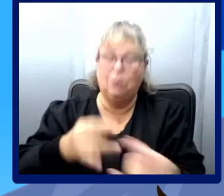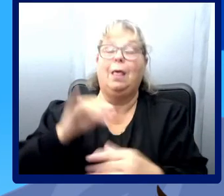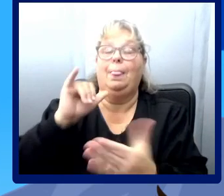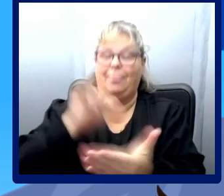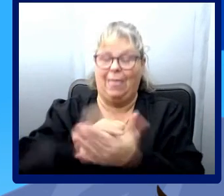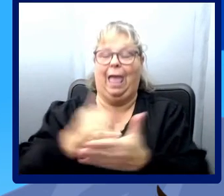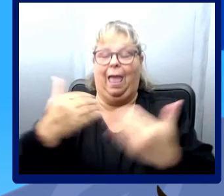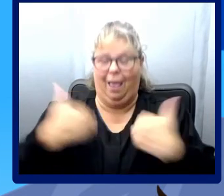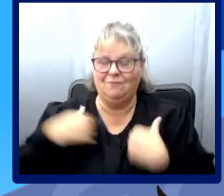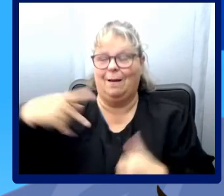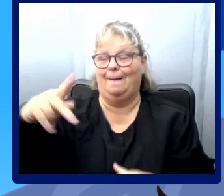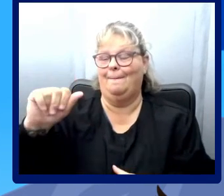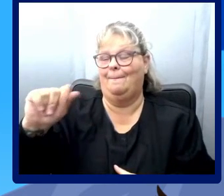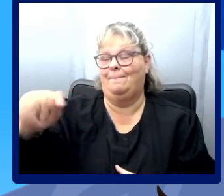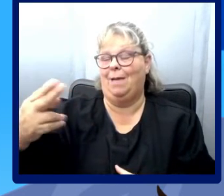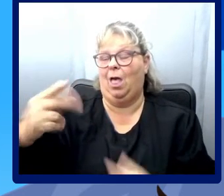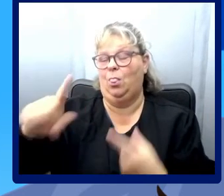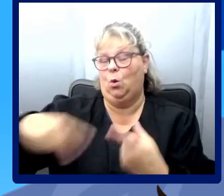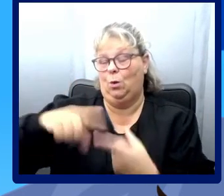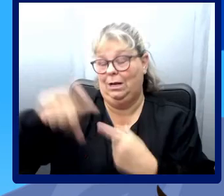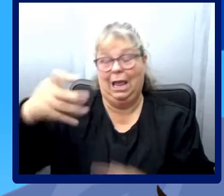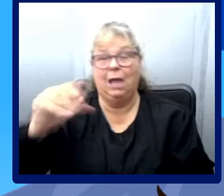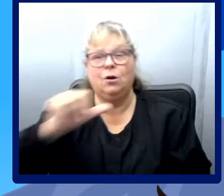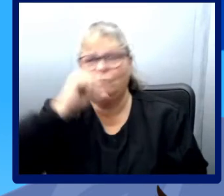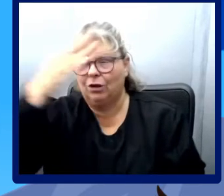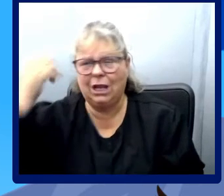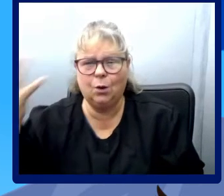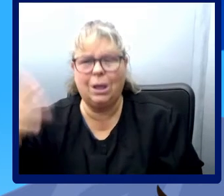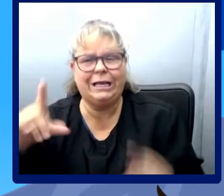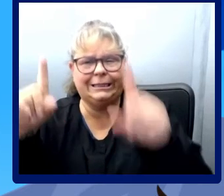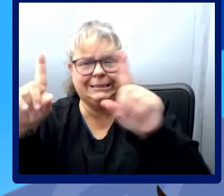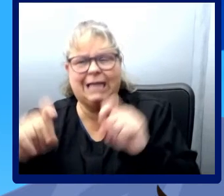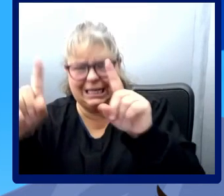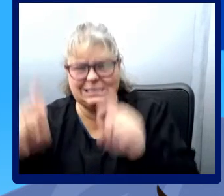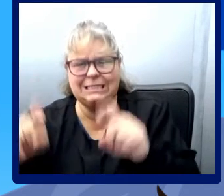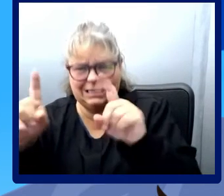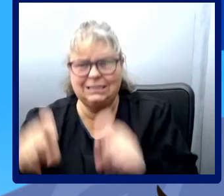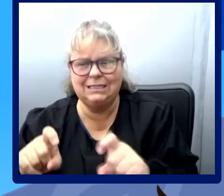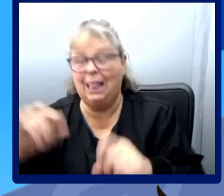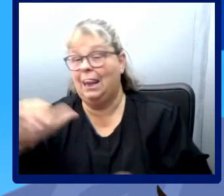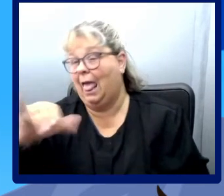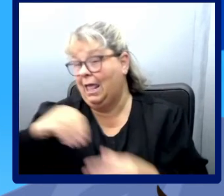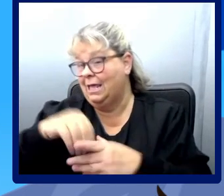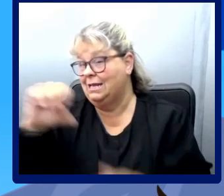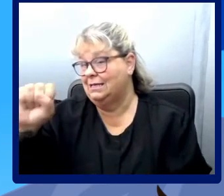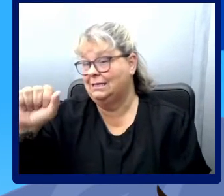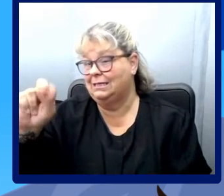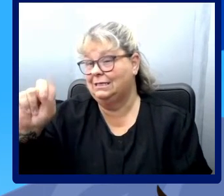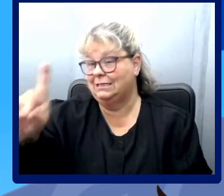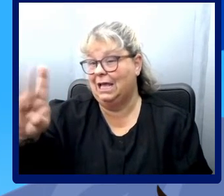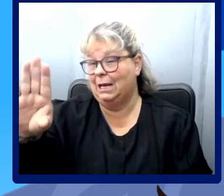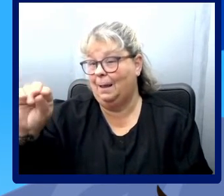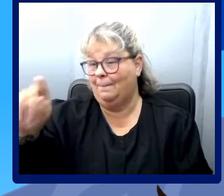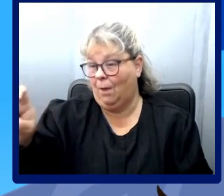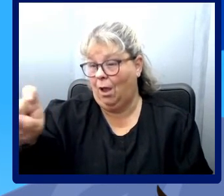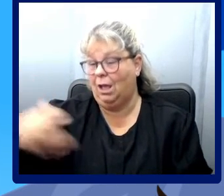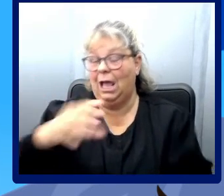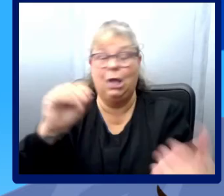Y como siempre, no olviden probar su automatización en entornos inferiores como sandboxes y también hacer pruebas posteriores a la implementación